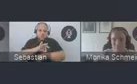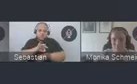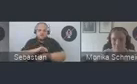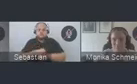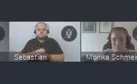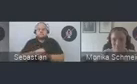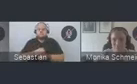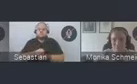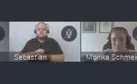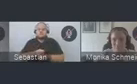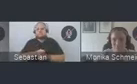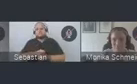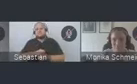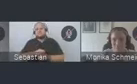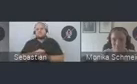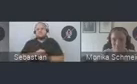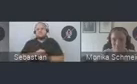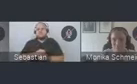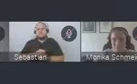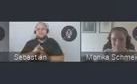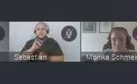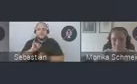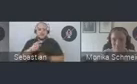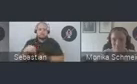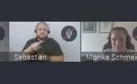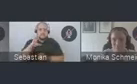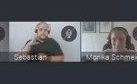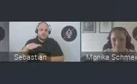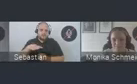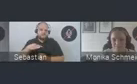i ile wejdzie z państwem w tematykę,